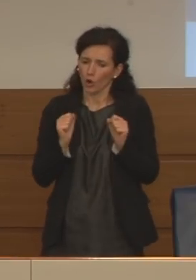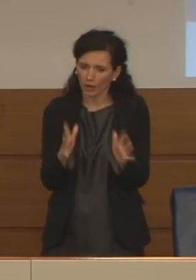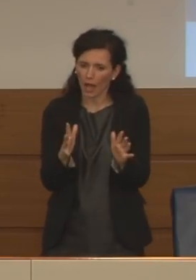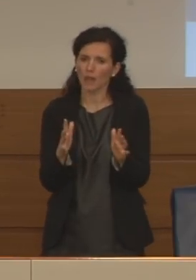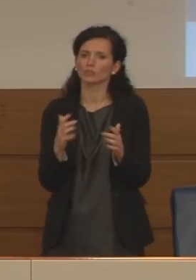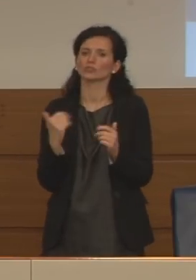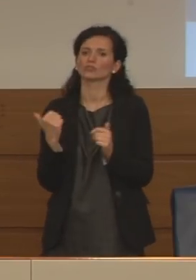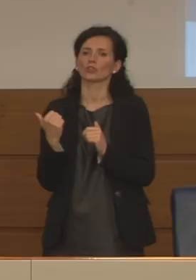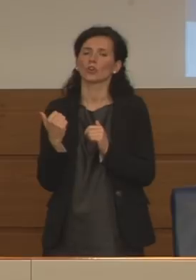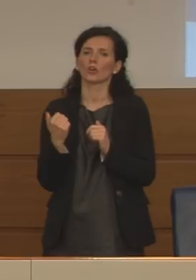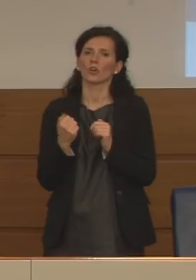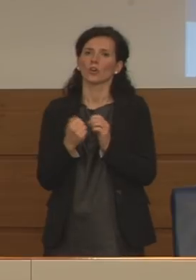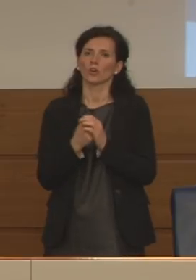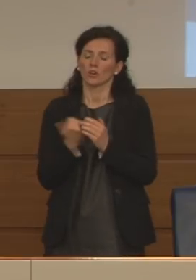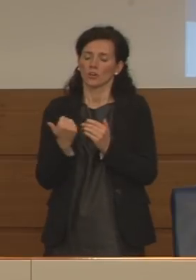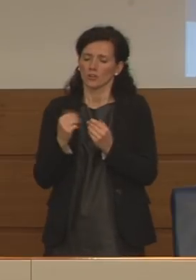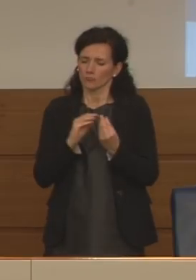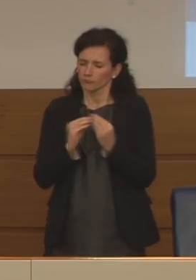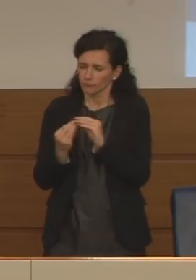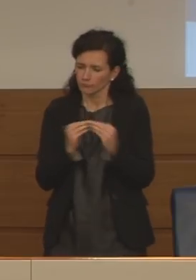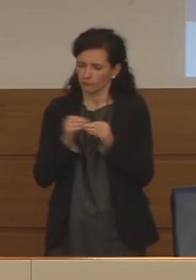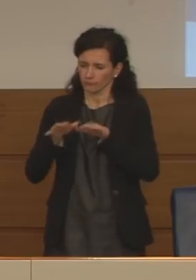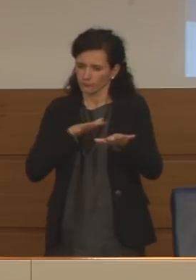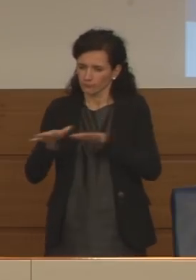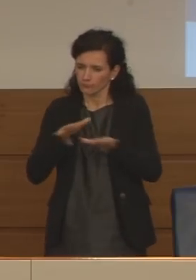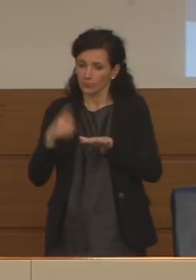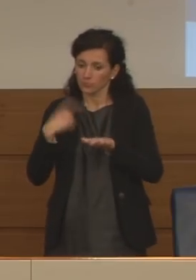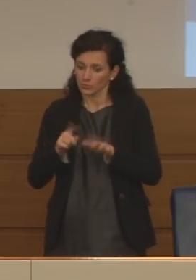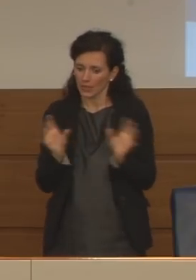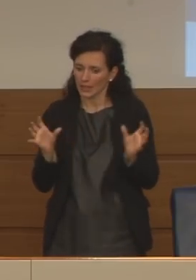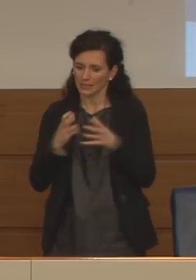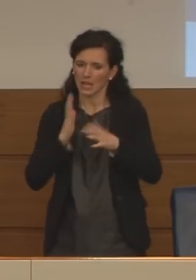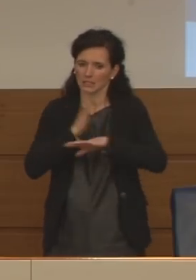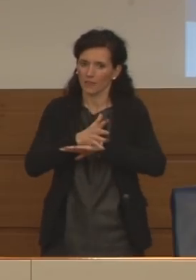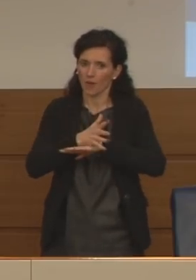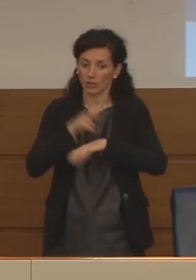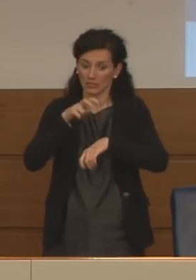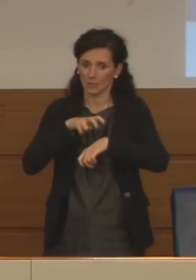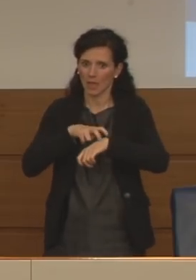per aver costruito e costituito questa task force in pochissimo tempo.